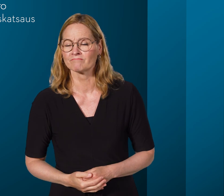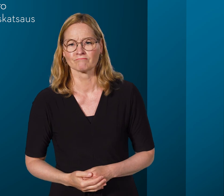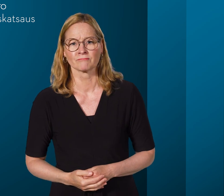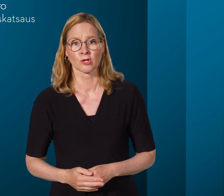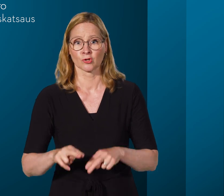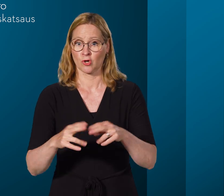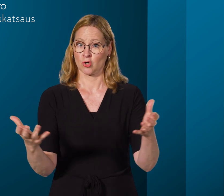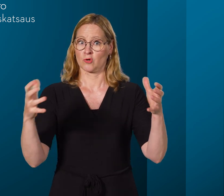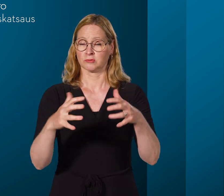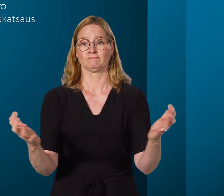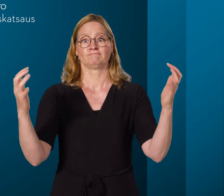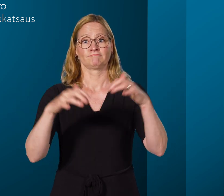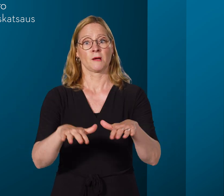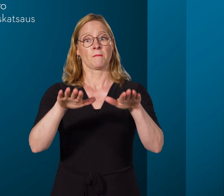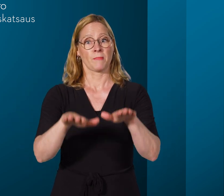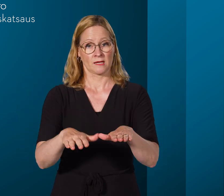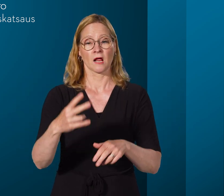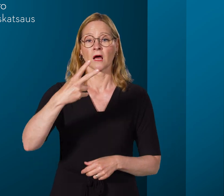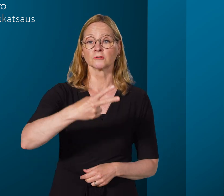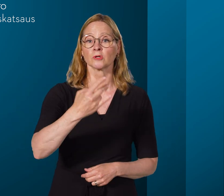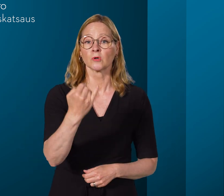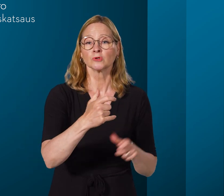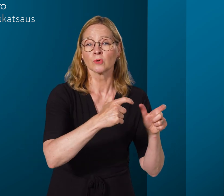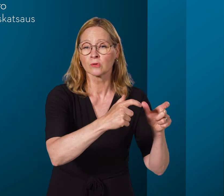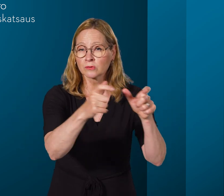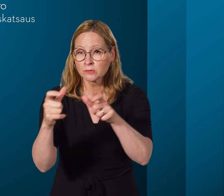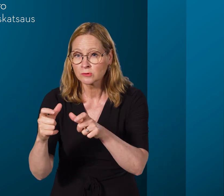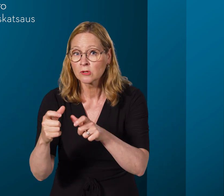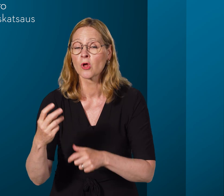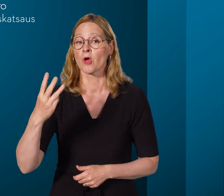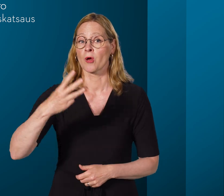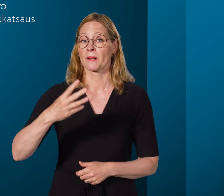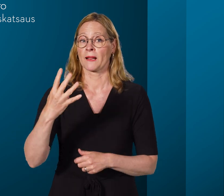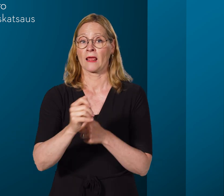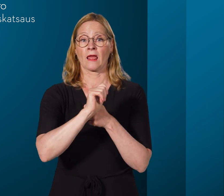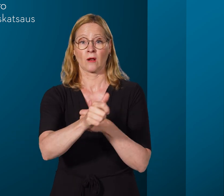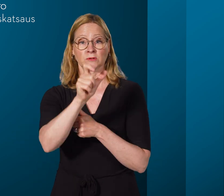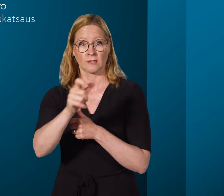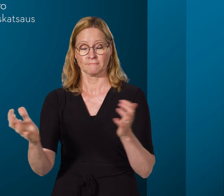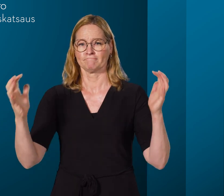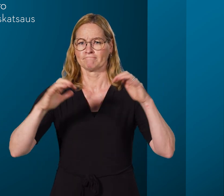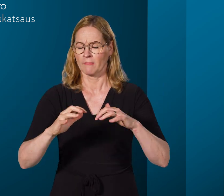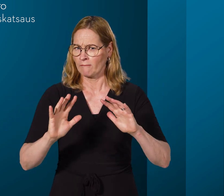Kokouksessa käytiin vilkasta keskustelua toiminnan painopisteistä - 26 yhdistyksen ja 34 edustajan voimin -